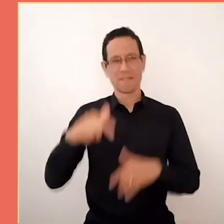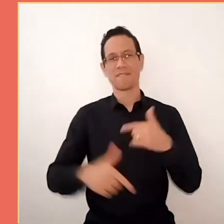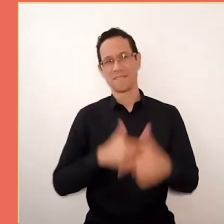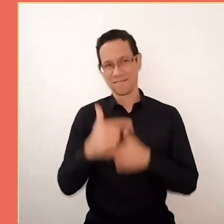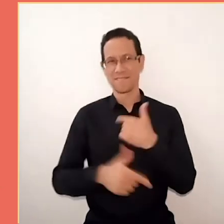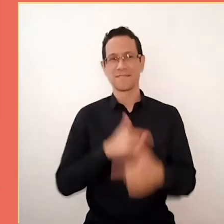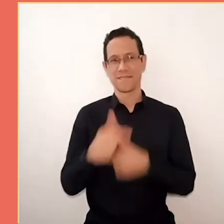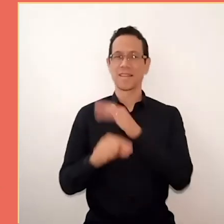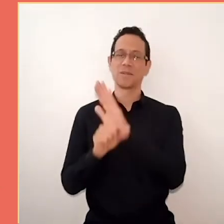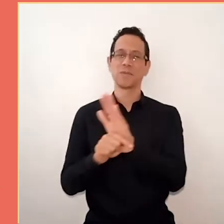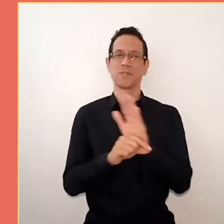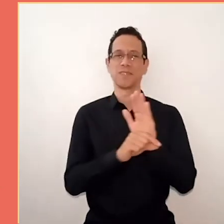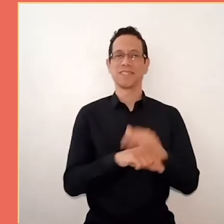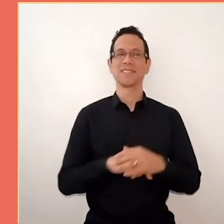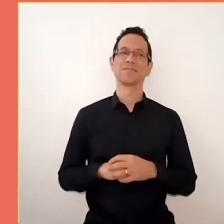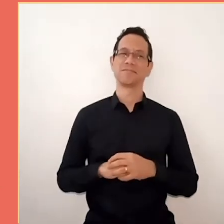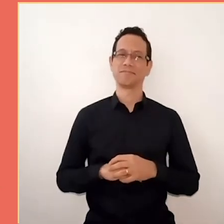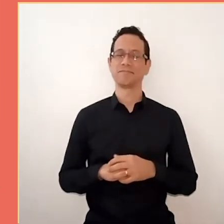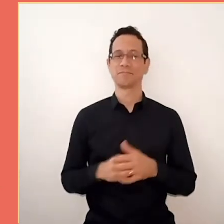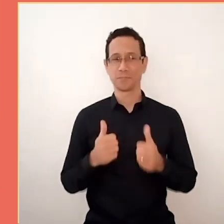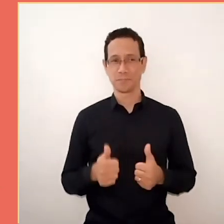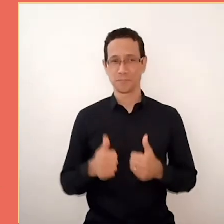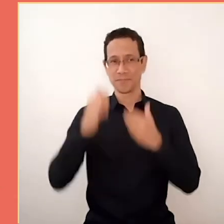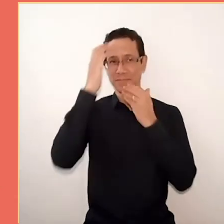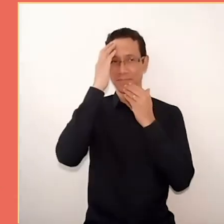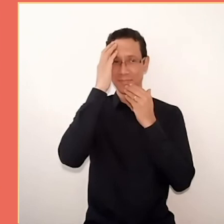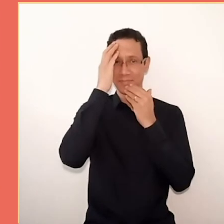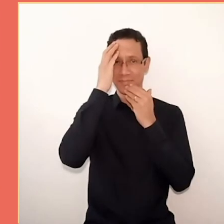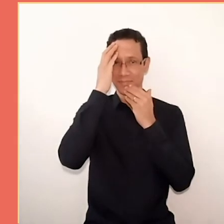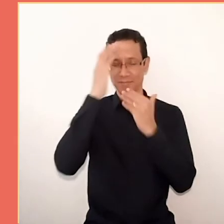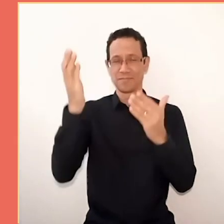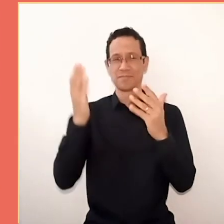enfim, só tenho a agradecer, foi maravilhoso,